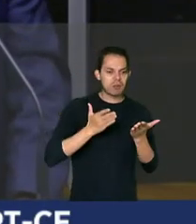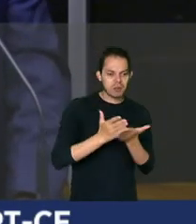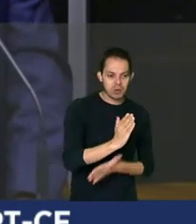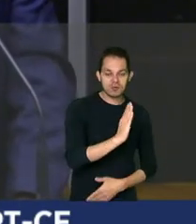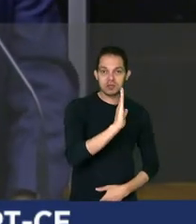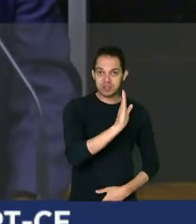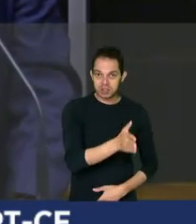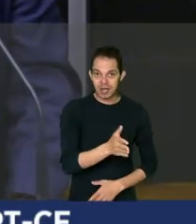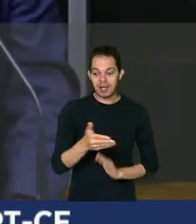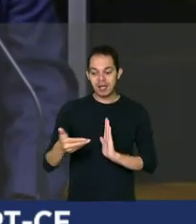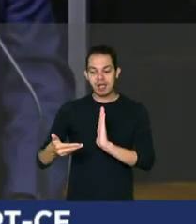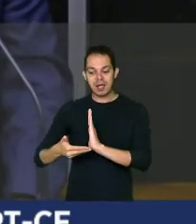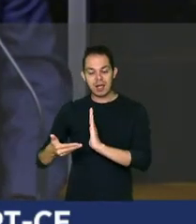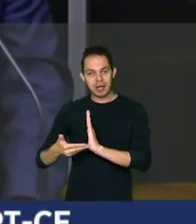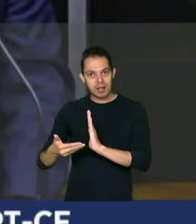APROVOU A LEI PAULO GUSTAVO E